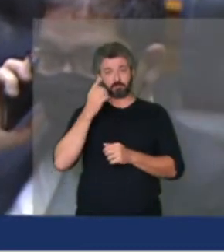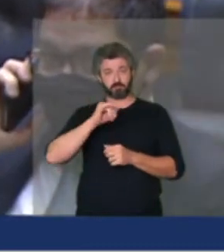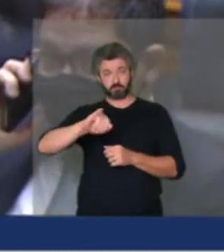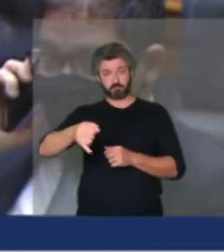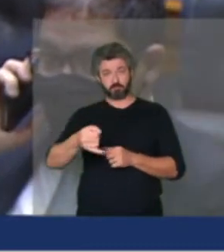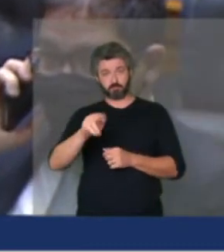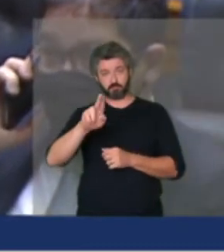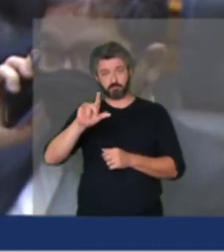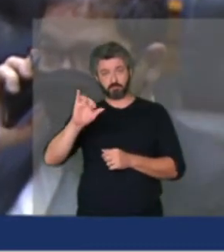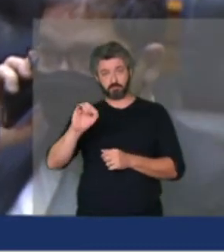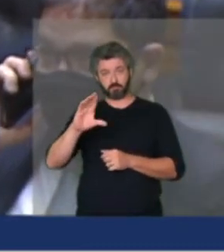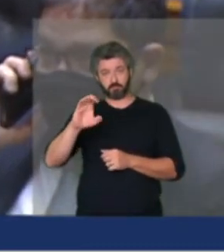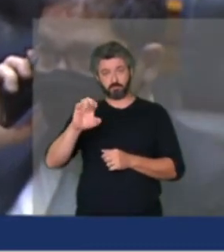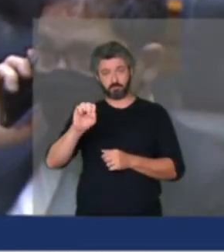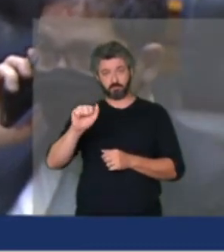REALIZANDO. AQUI HOJE NÓS TEMOS UMA EX-DEPUTADA MARIA